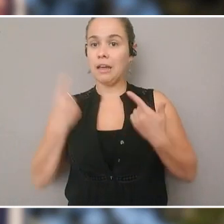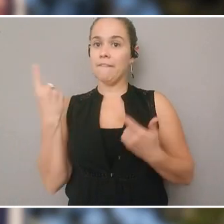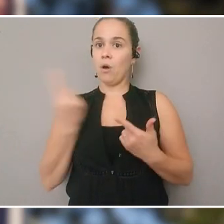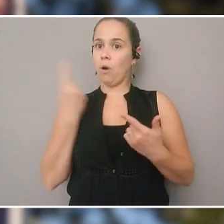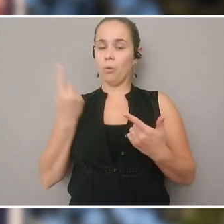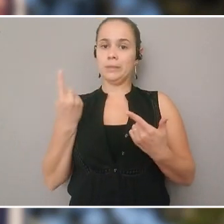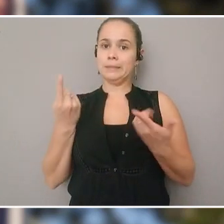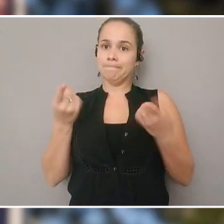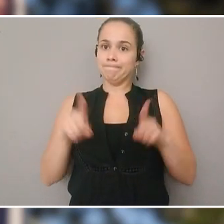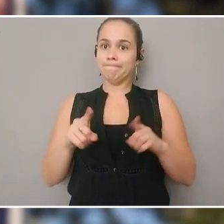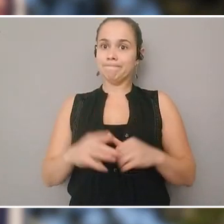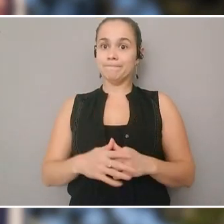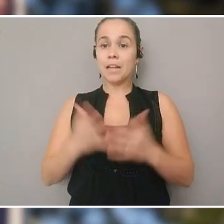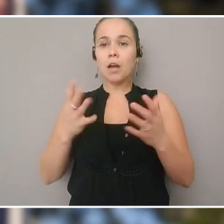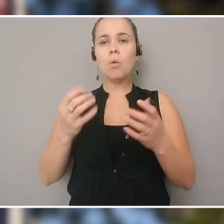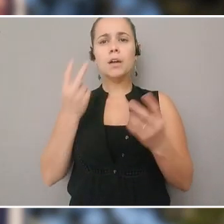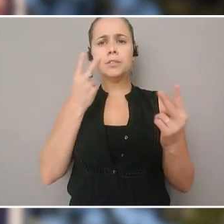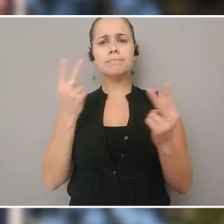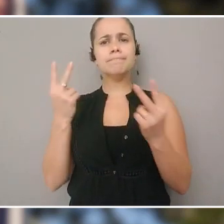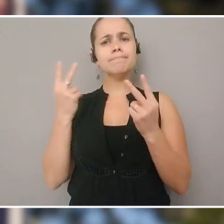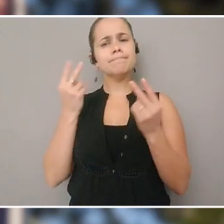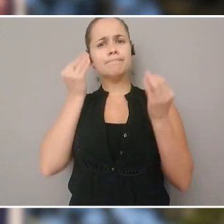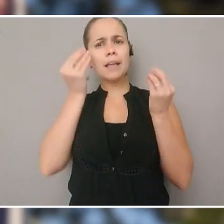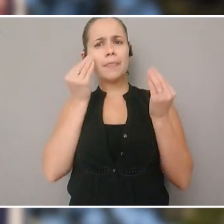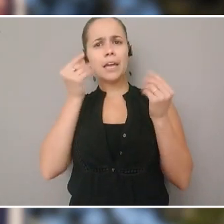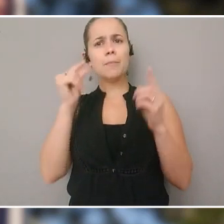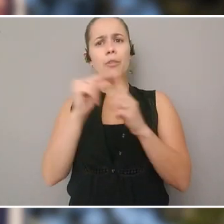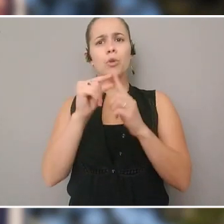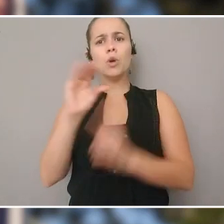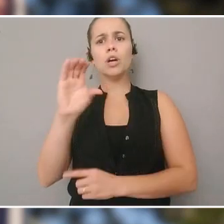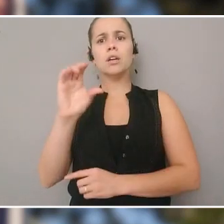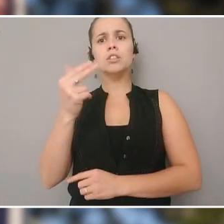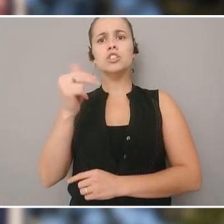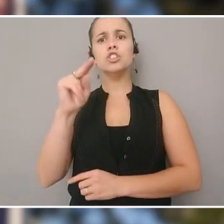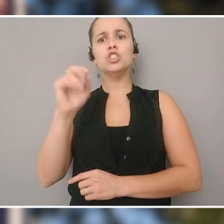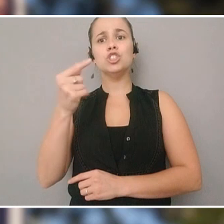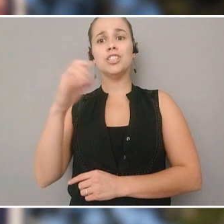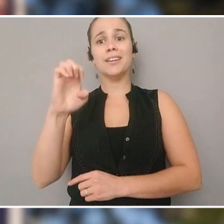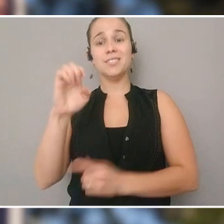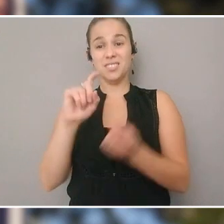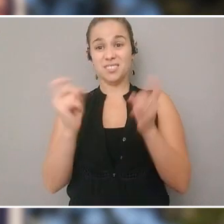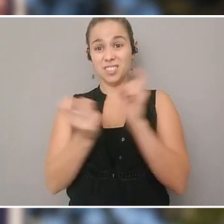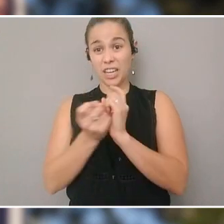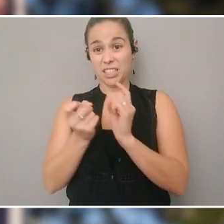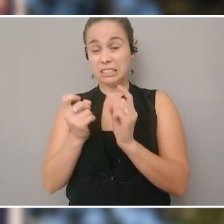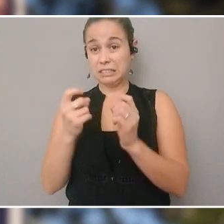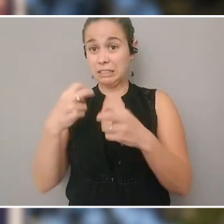en la palabra cambio. El cambio es difícil